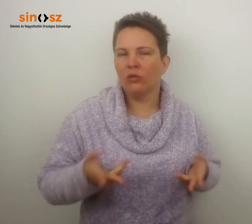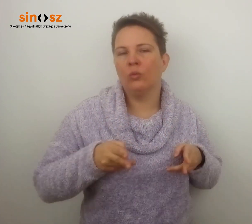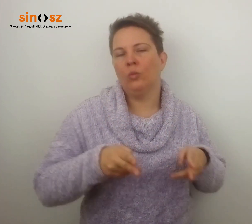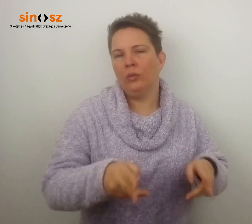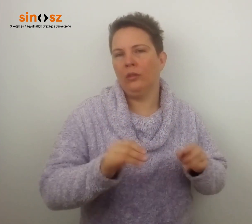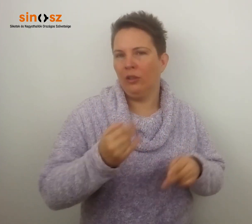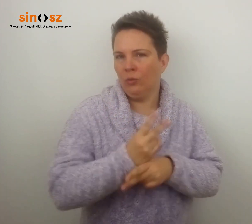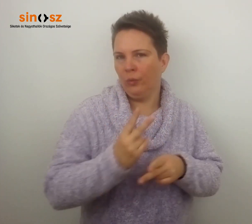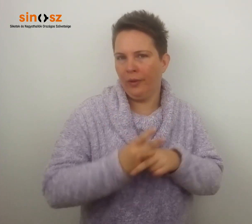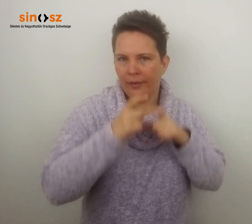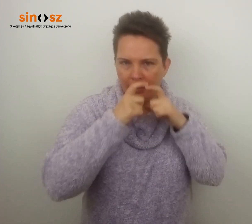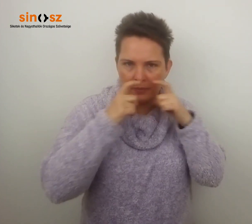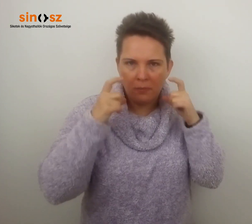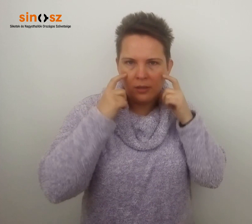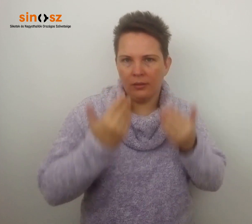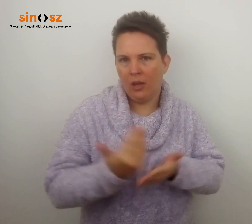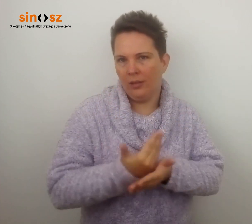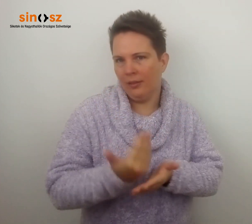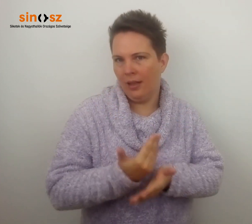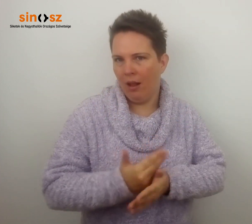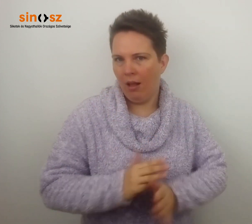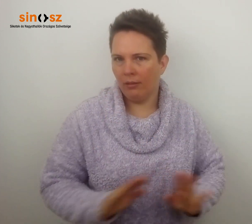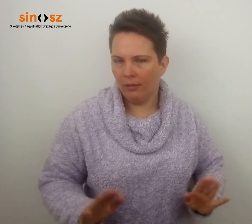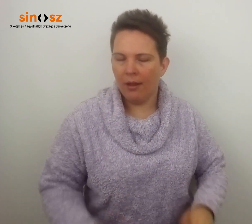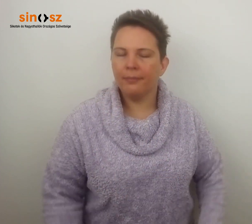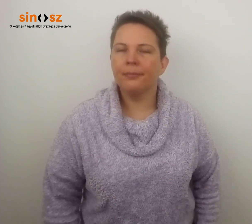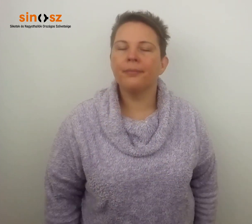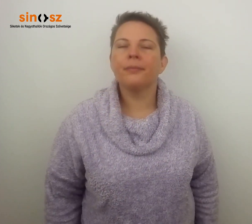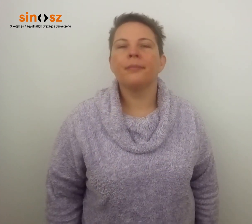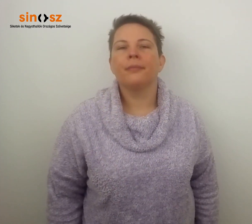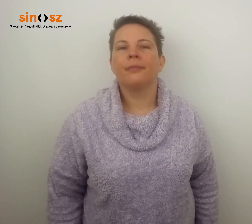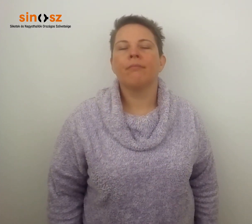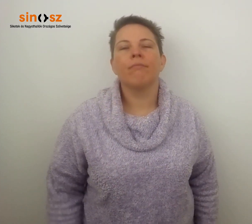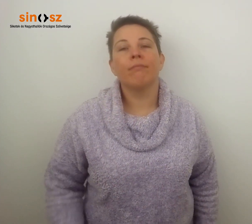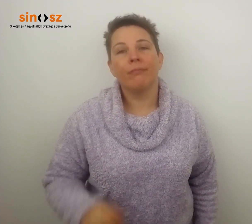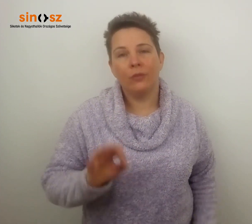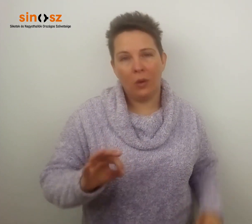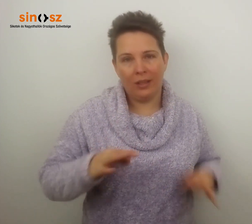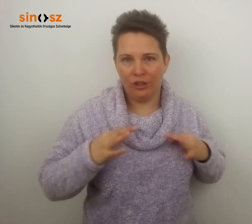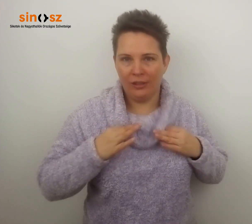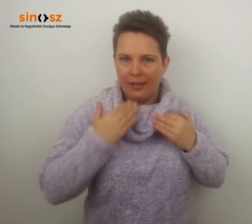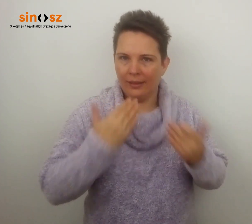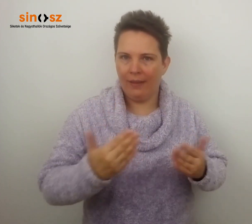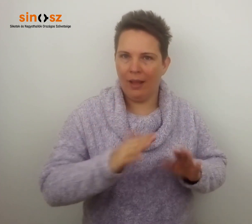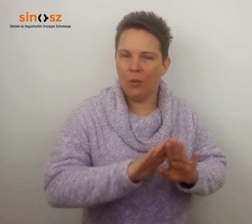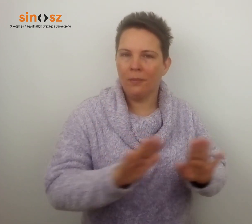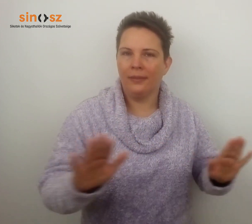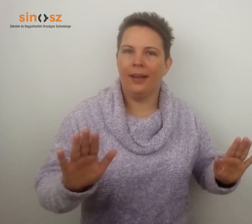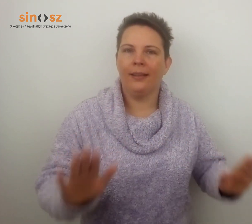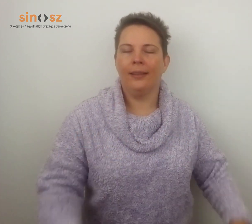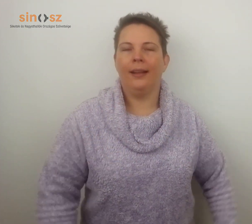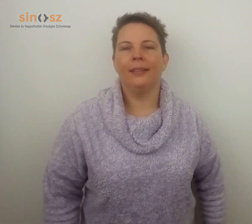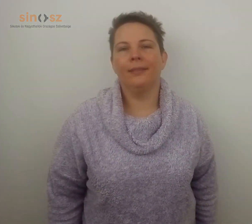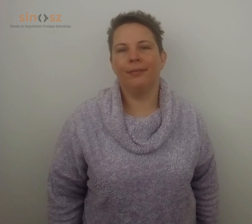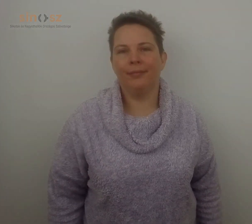Fontos tudni, kötelező a maszkhasználat a szabadtéren is. Jó egészséget kívánunk mindenkinek!